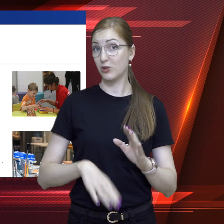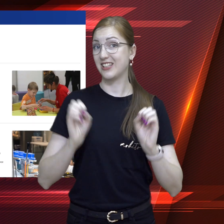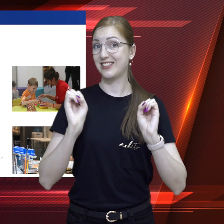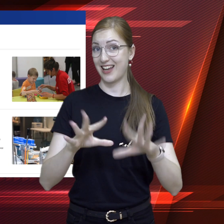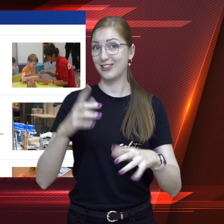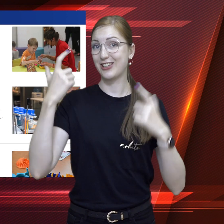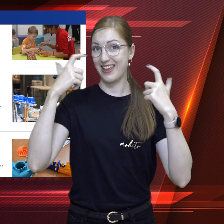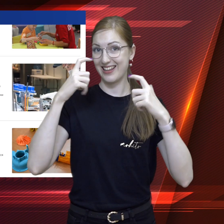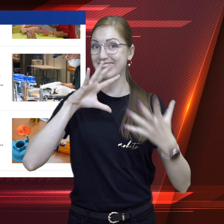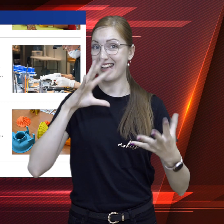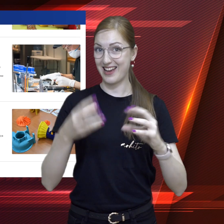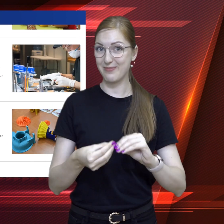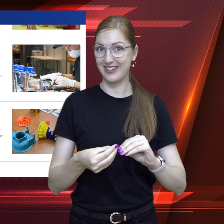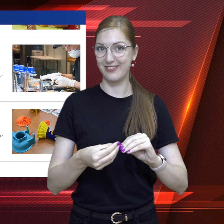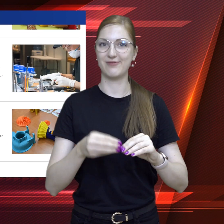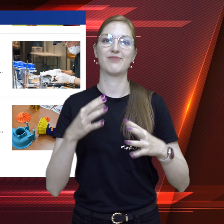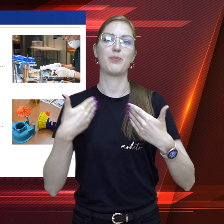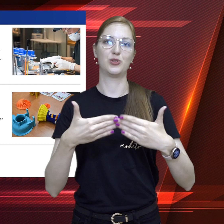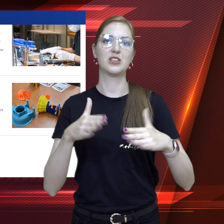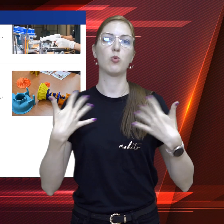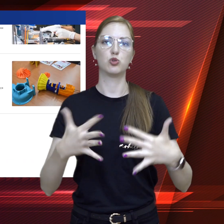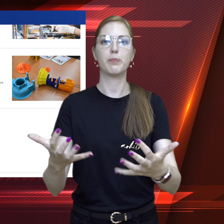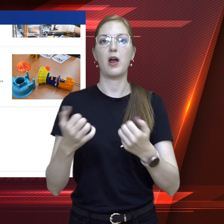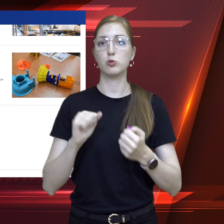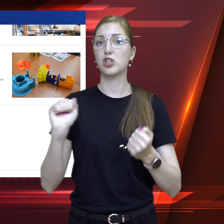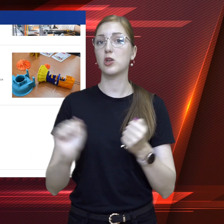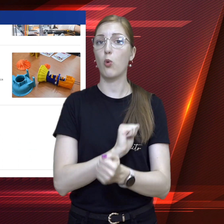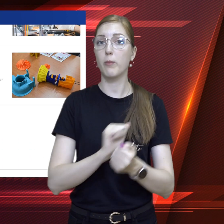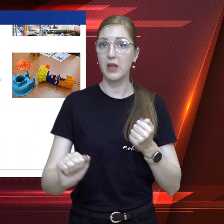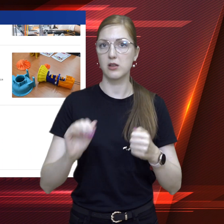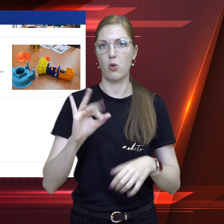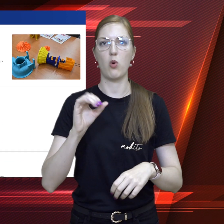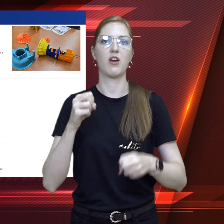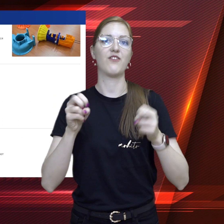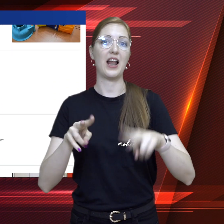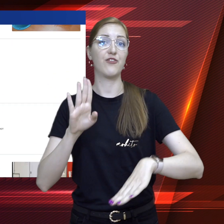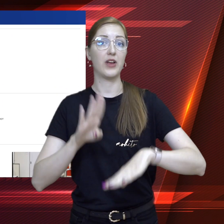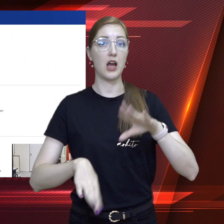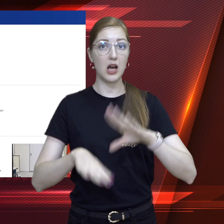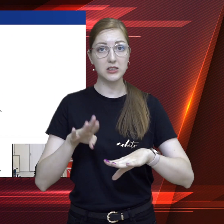После сдачи итогового экзамена выпускники получат документ о квалификации